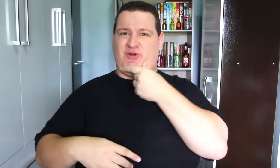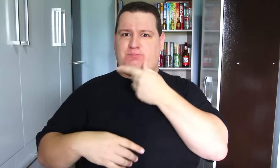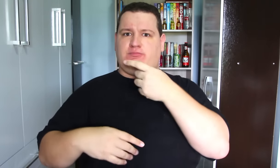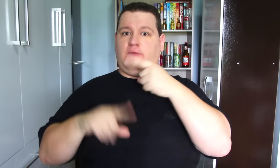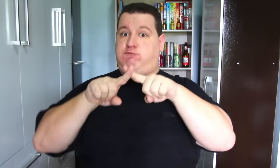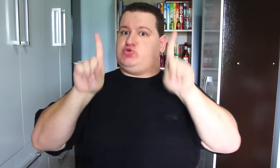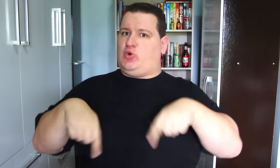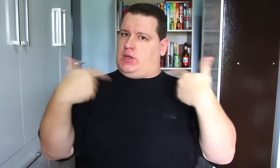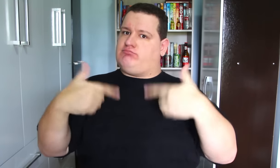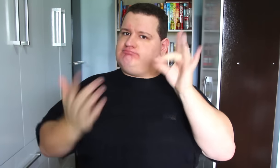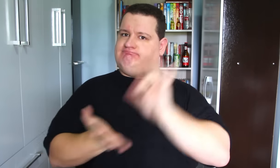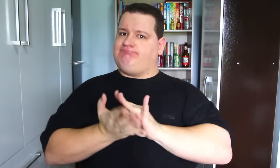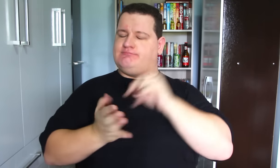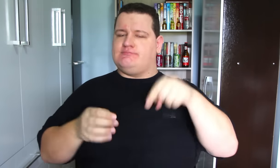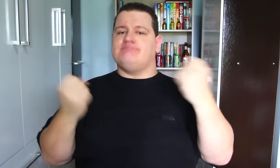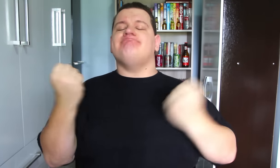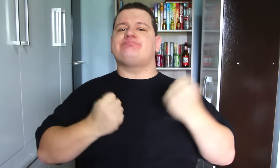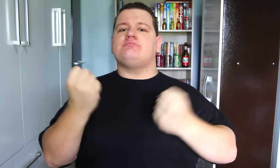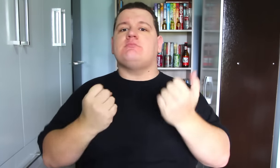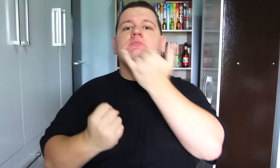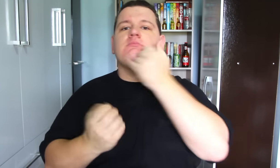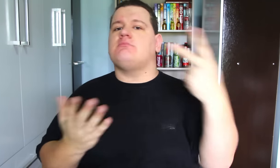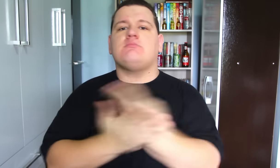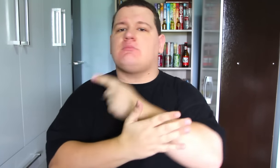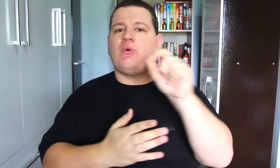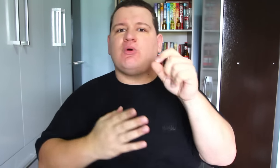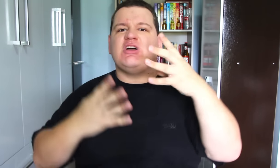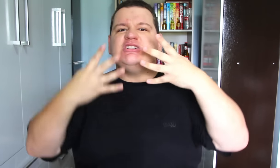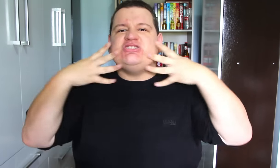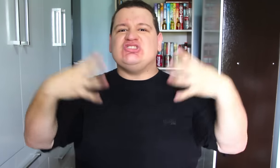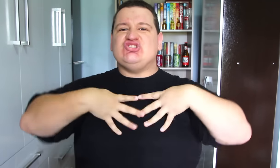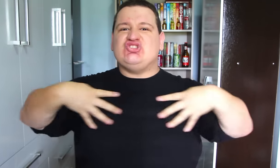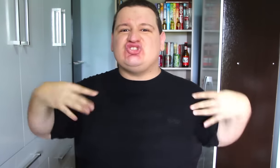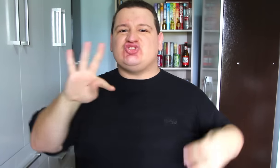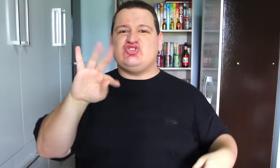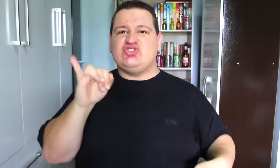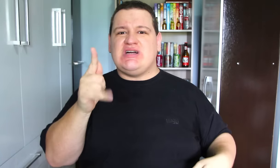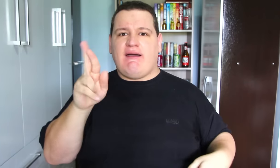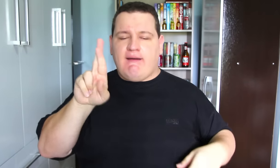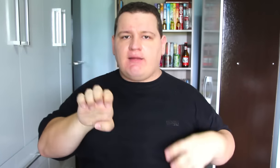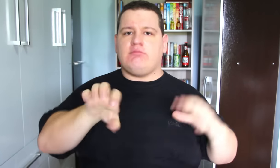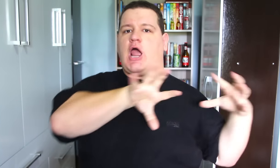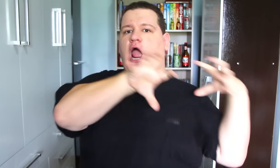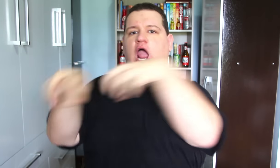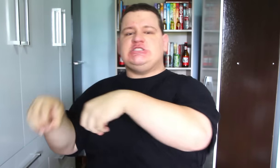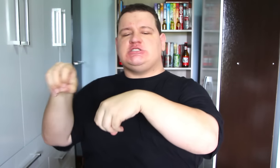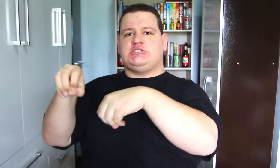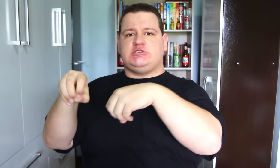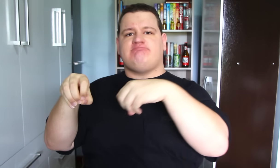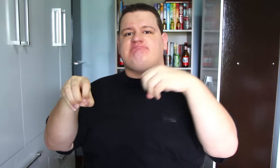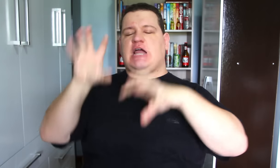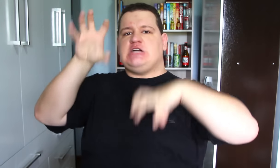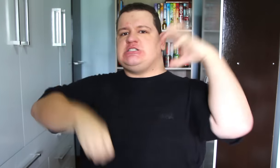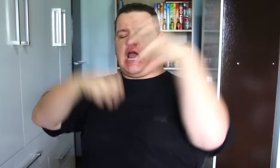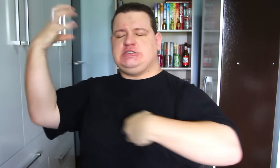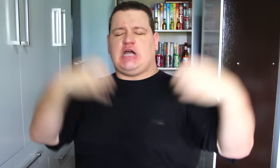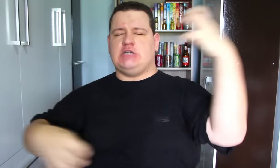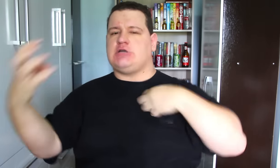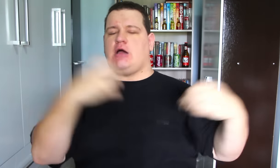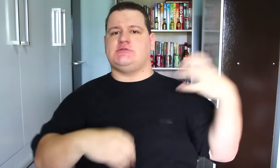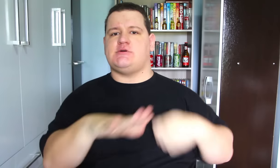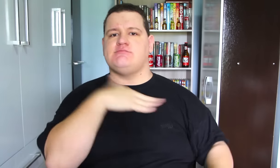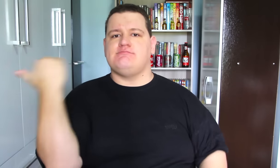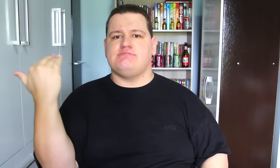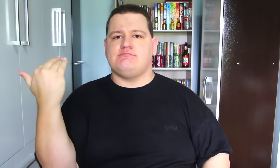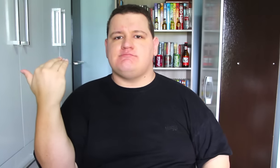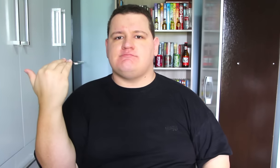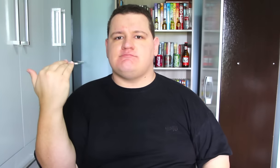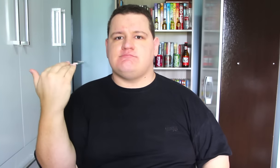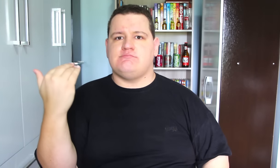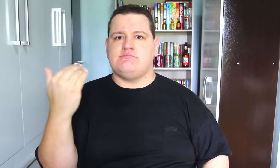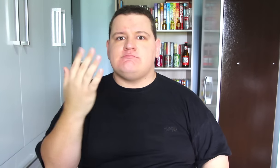Um funcionário de um safári foi atacado brutalmente por um tigre e não sobreviveu.